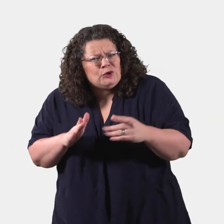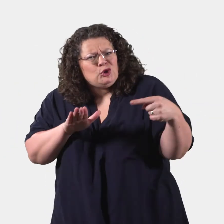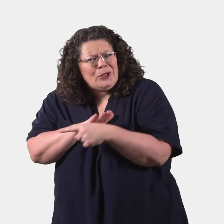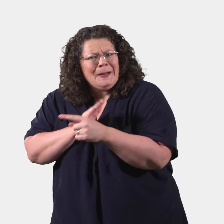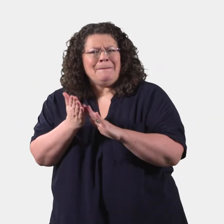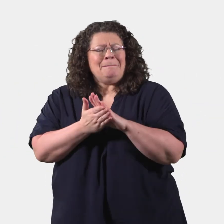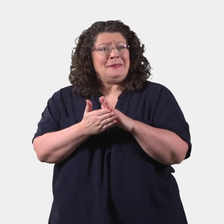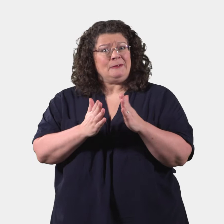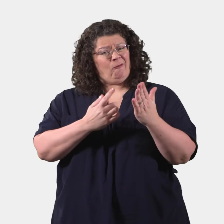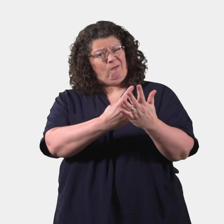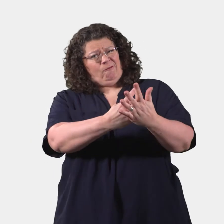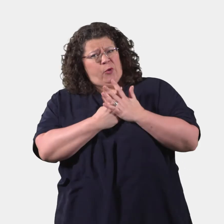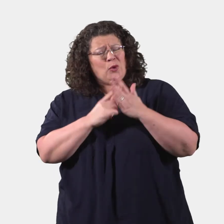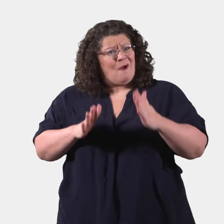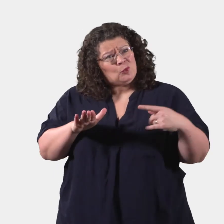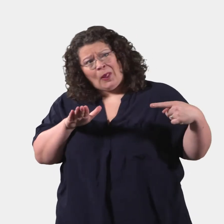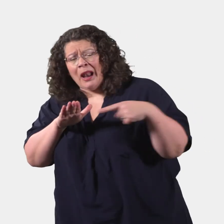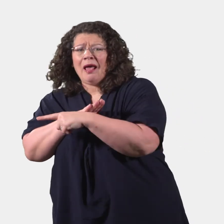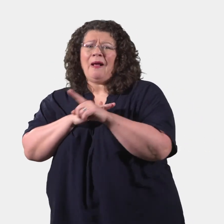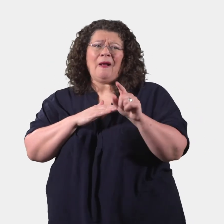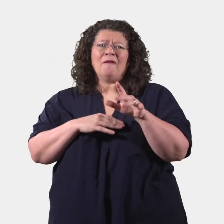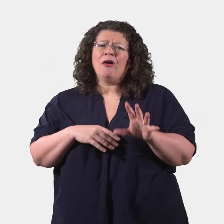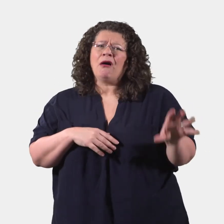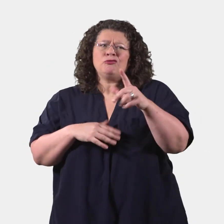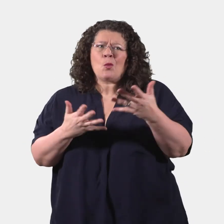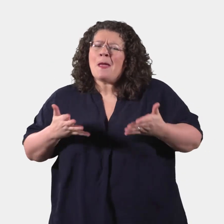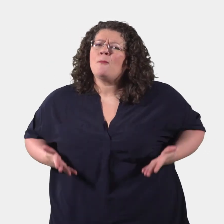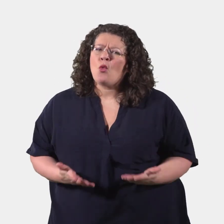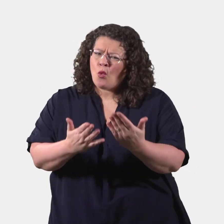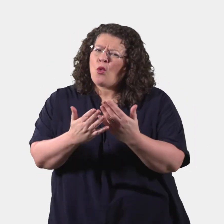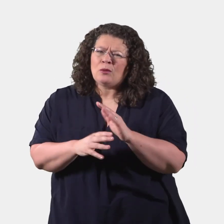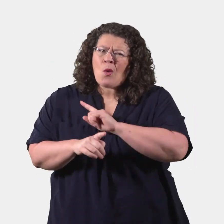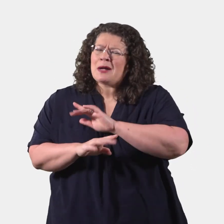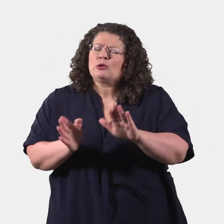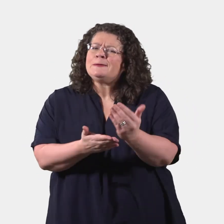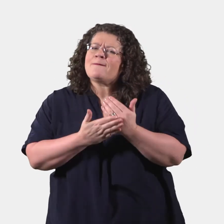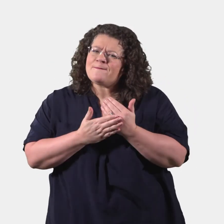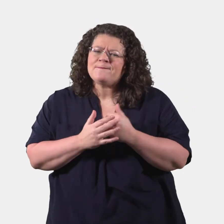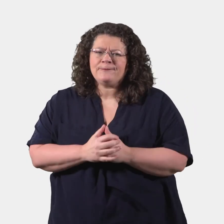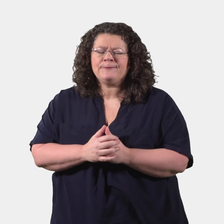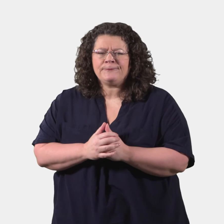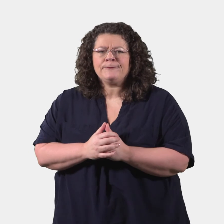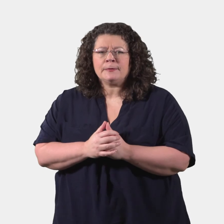y wlad ble cafodd ei eni gan nad yw hi’n ddiogel. Os ydych chi’n ffoadur gallwch chi gael cyngor